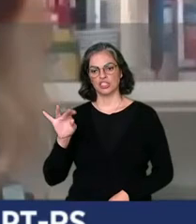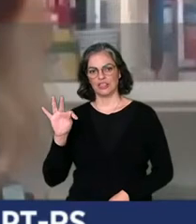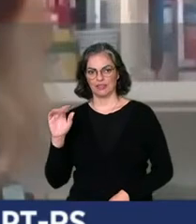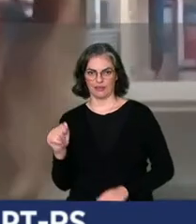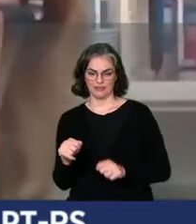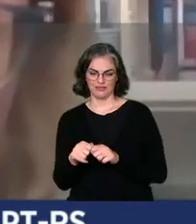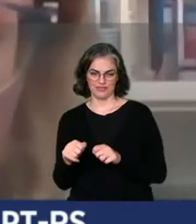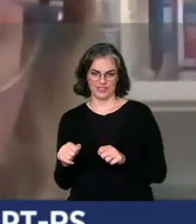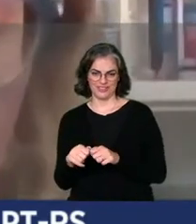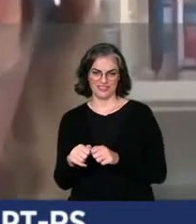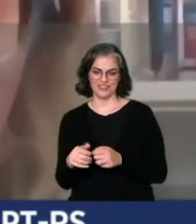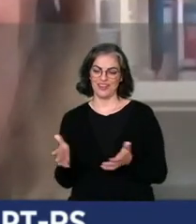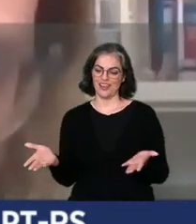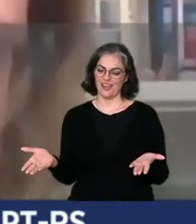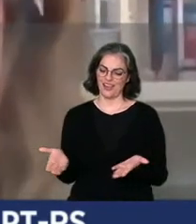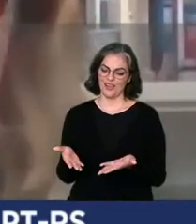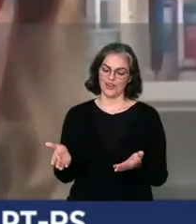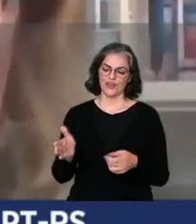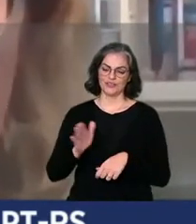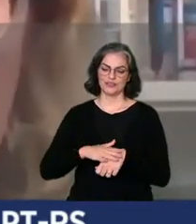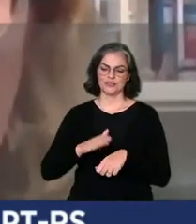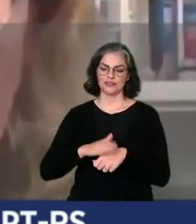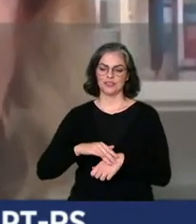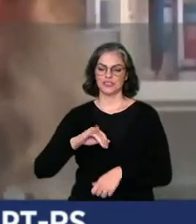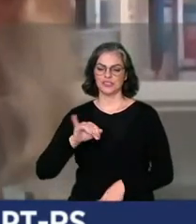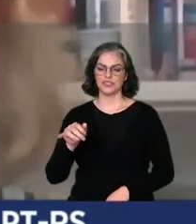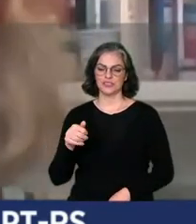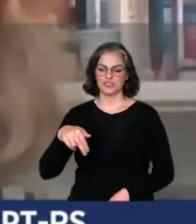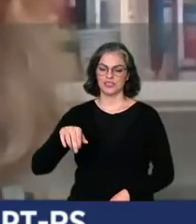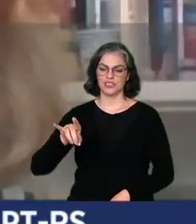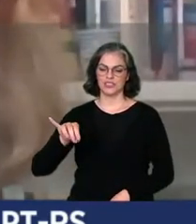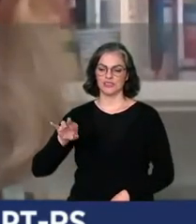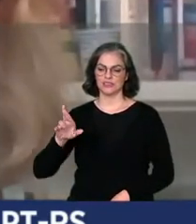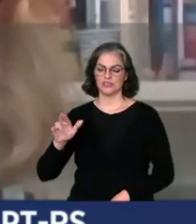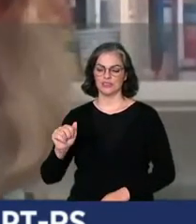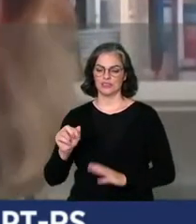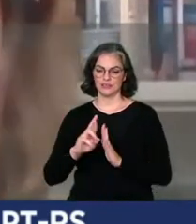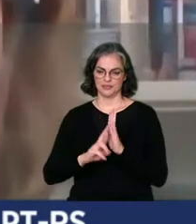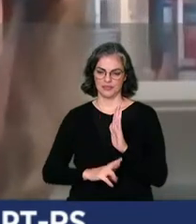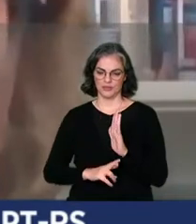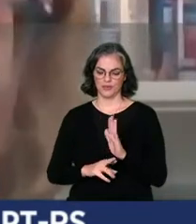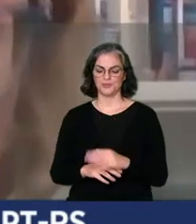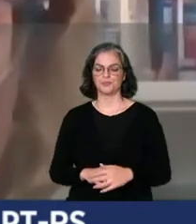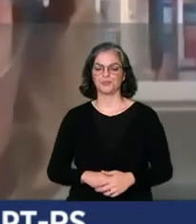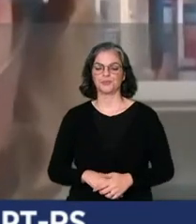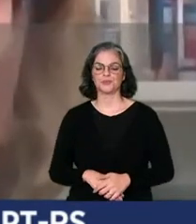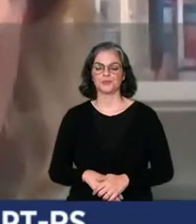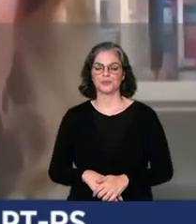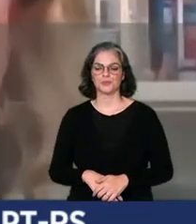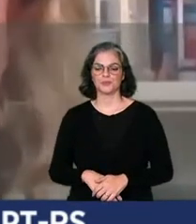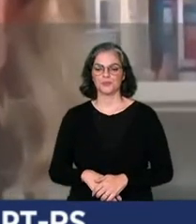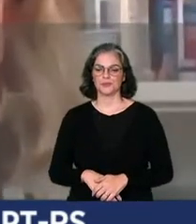E UM, A PRIMEIRA DE AUTORIA DA QUERIDA BENEDITA DA SILVA E AGORA COM AS INICIATIVAS DE JANDIRA FEGHALI, RELATORA INCLUSIVE NO PRIMEIRO MOMENTO. SENHORES E SENHORAS, NÓS